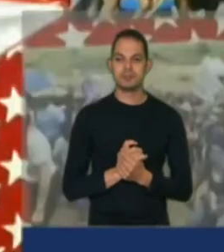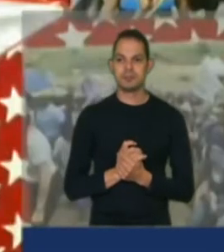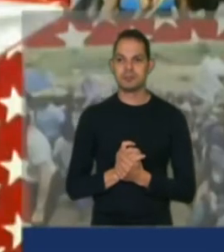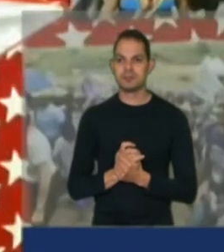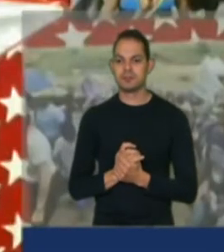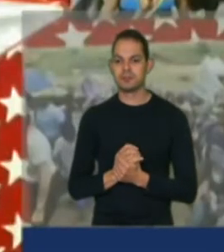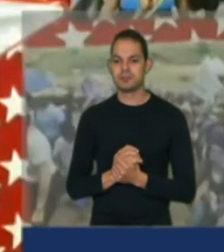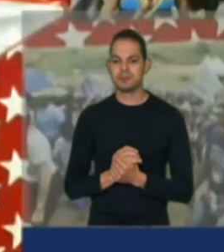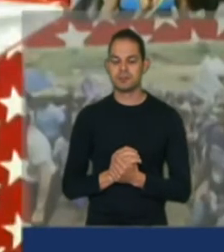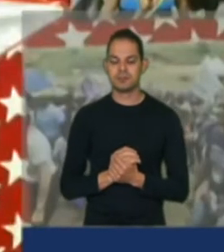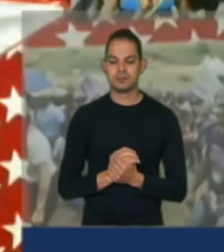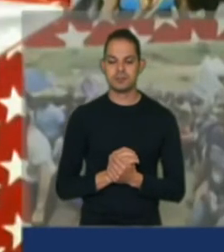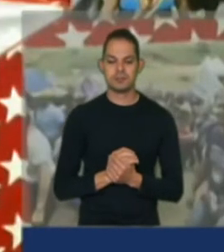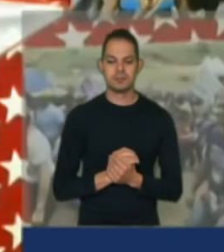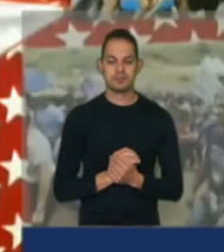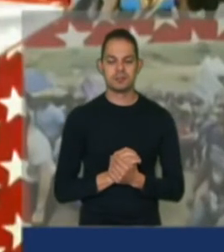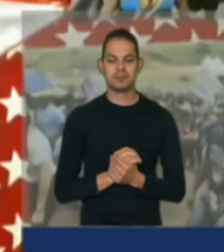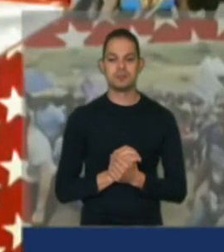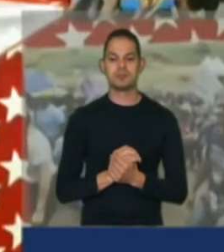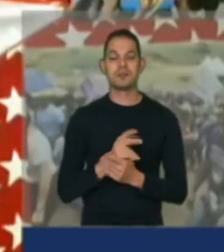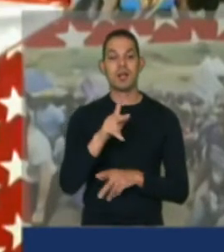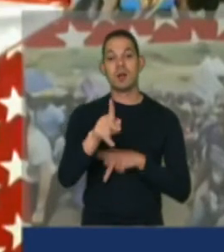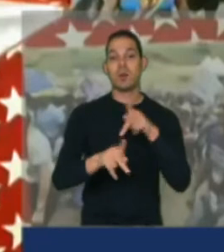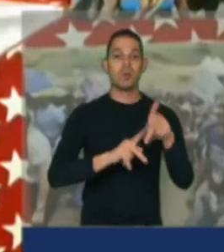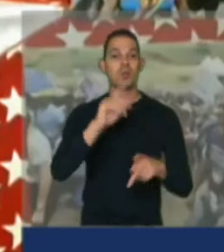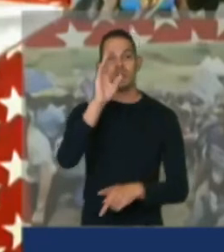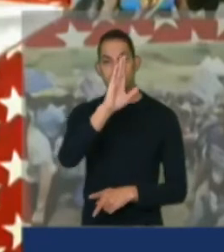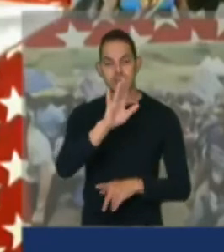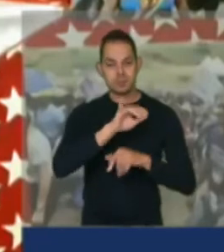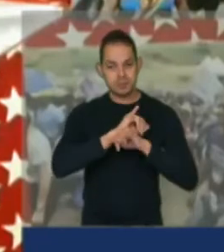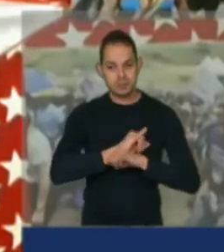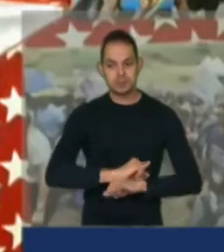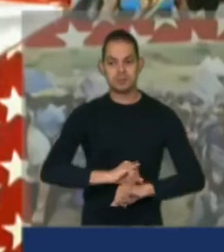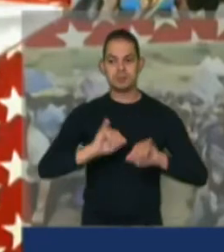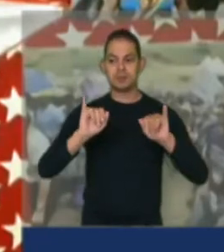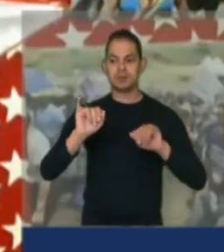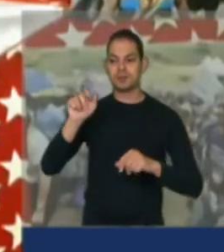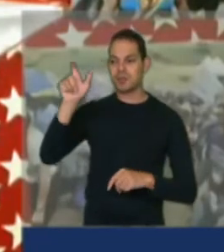BOM FALAR PARA O POVO BRASILEIRO TENDO V.EXA. PRESIDINDO ESTA MESA. MAS,